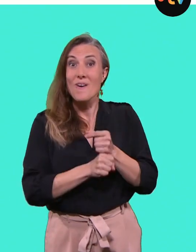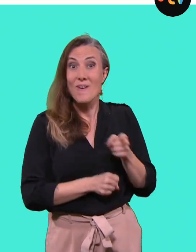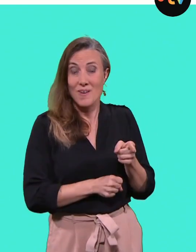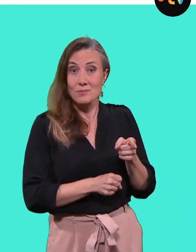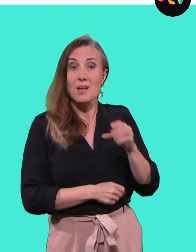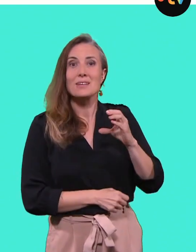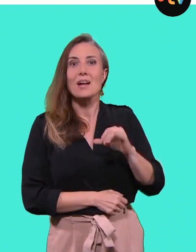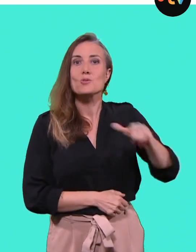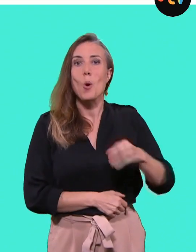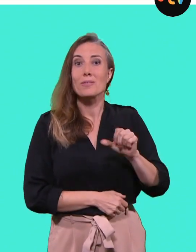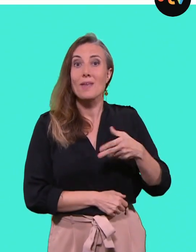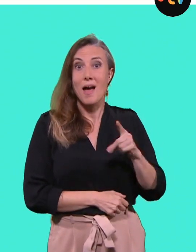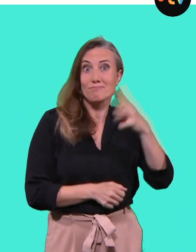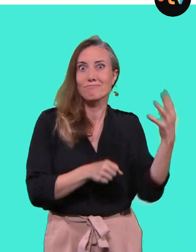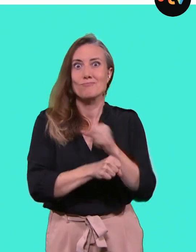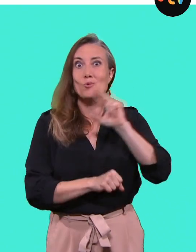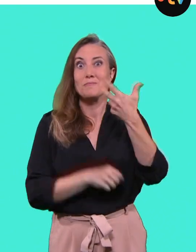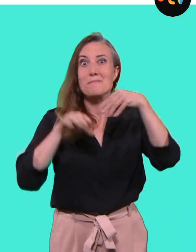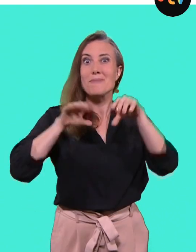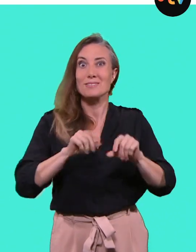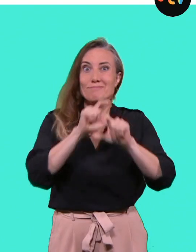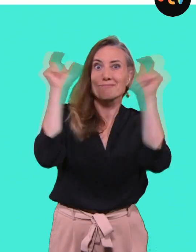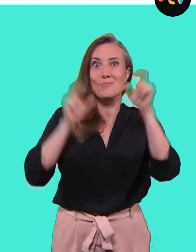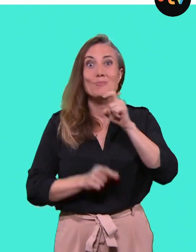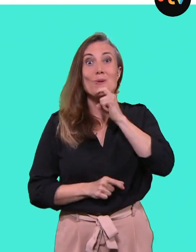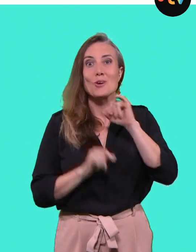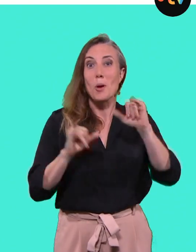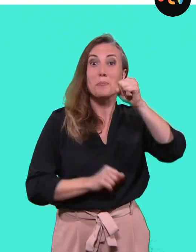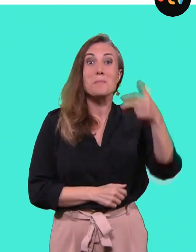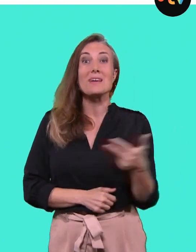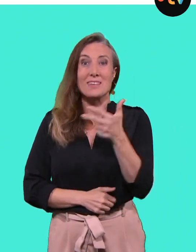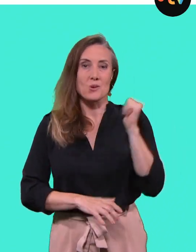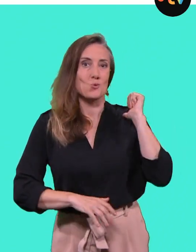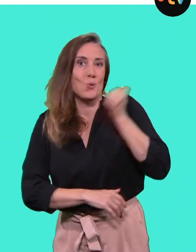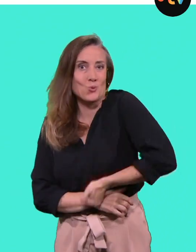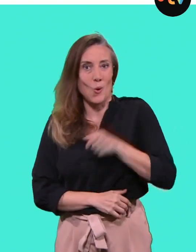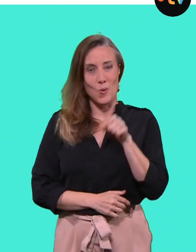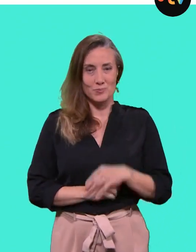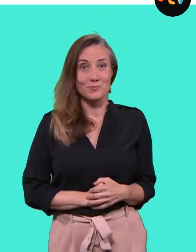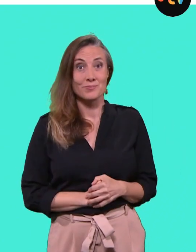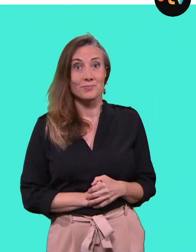à 48 ans Cyril JONARD décroche la 3ᵉ place des Jeux paralympiques en judo.